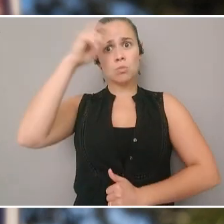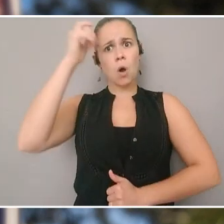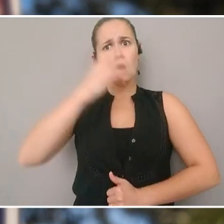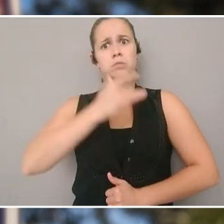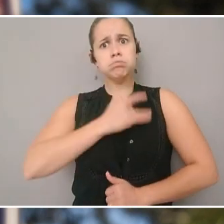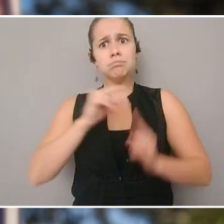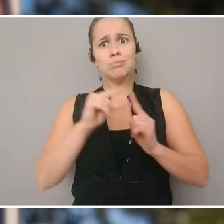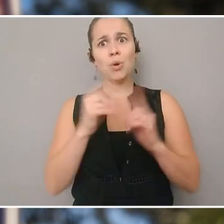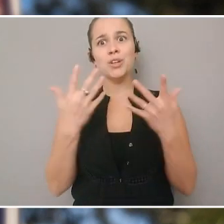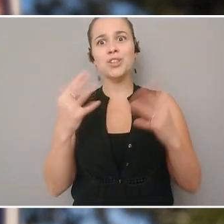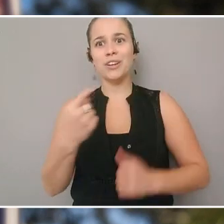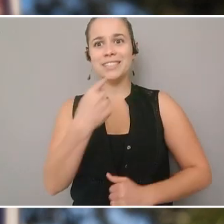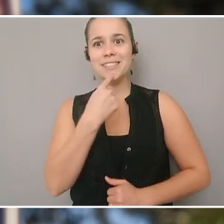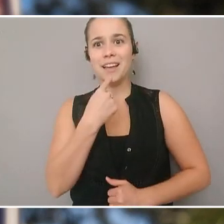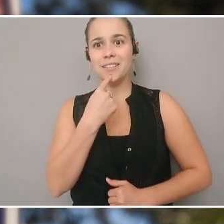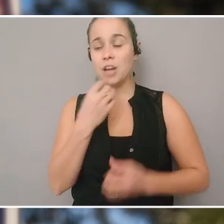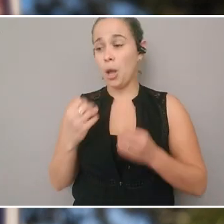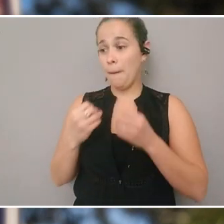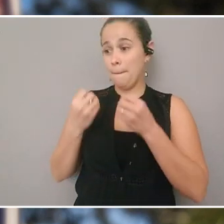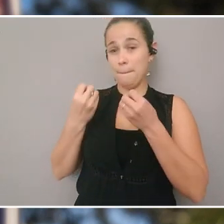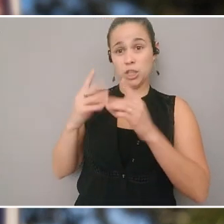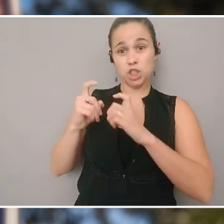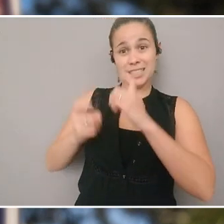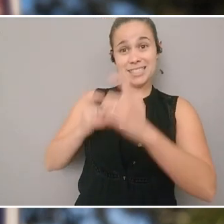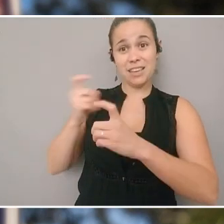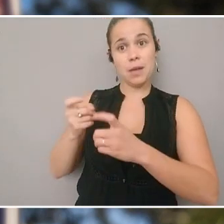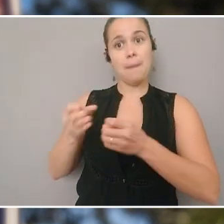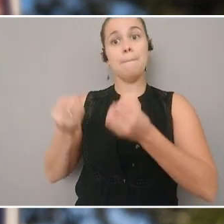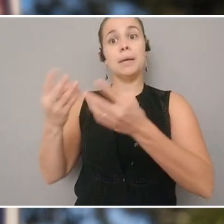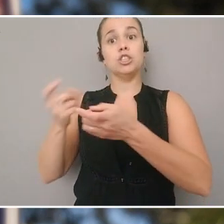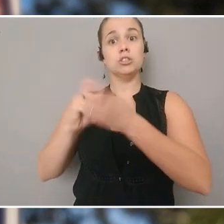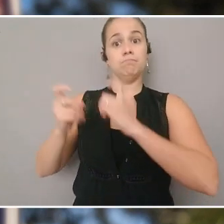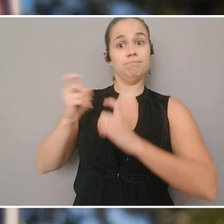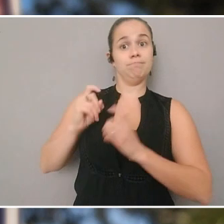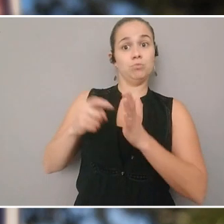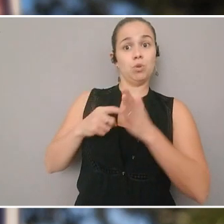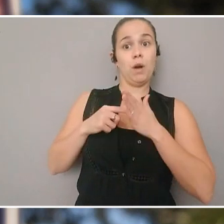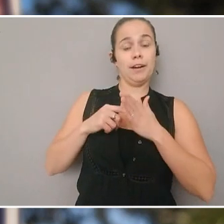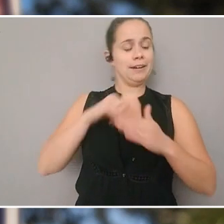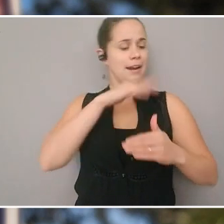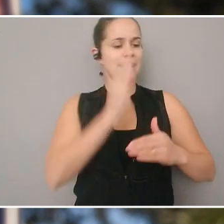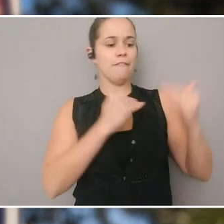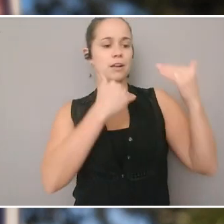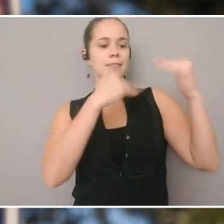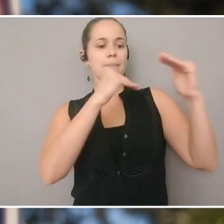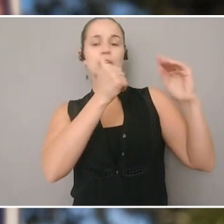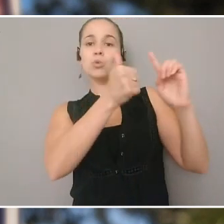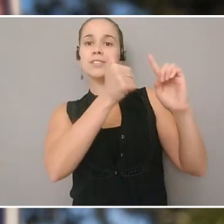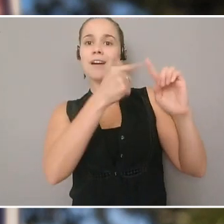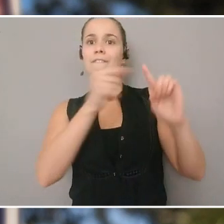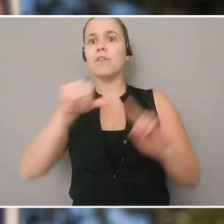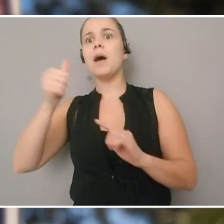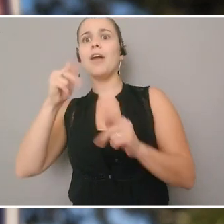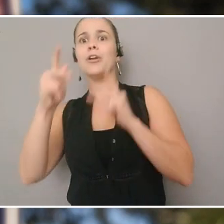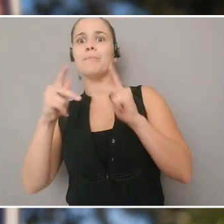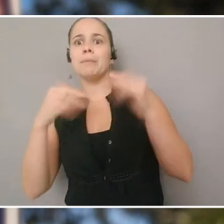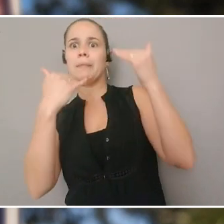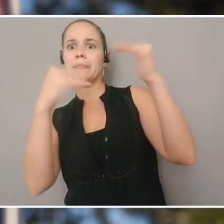A quien mucho se le da, mas se requiere. Nunca estar limitados por imaginacion limitadas